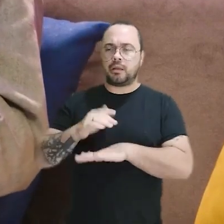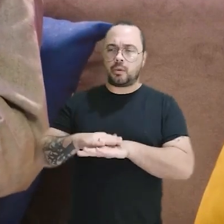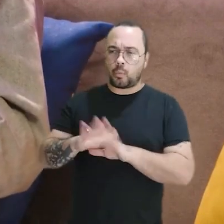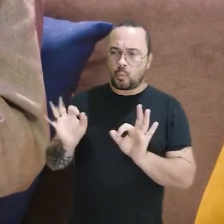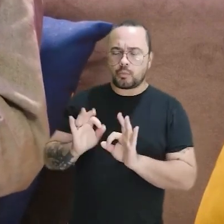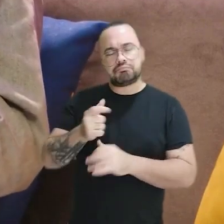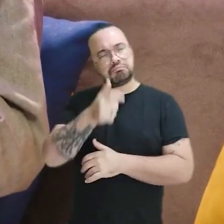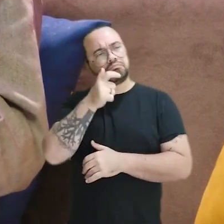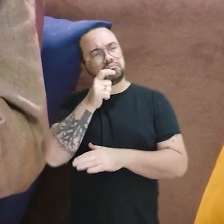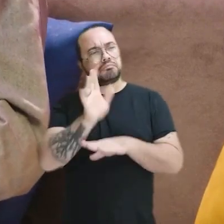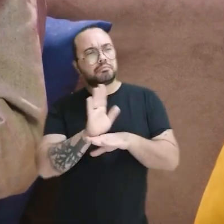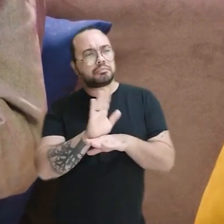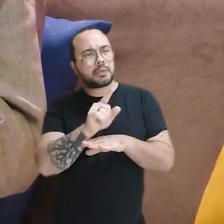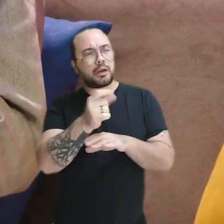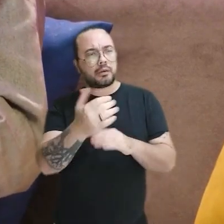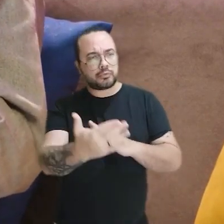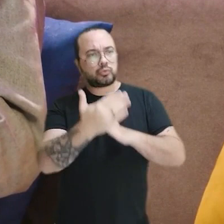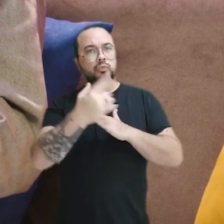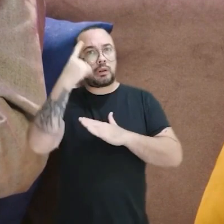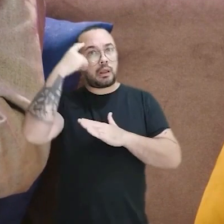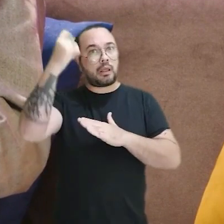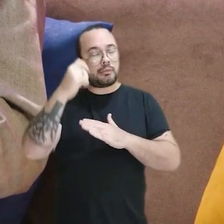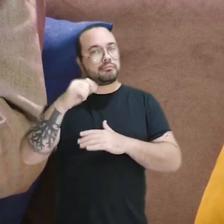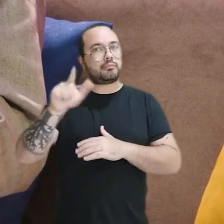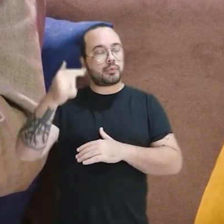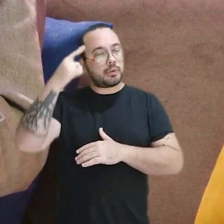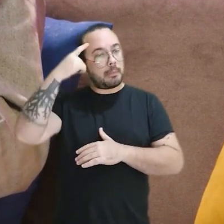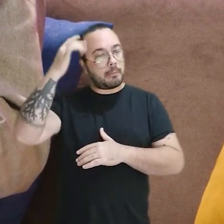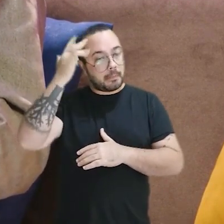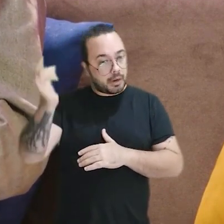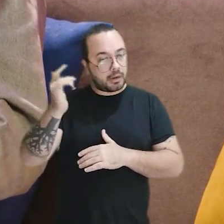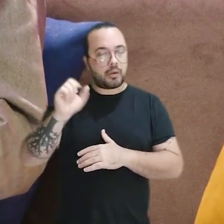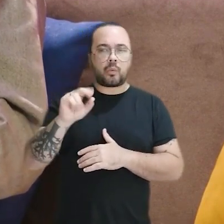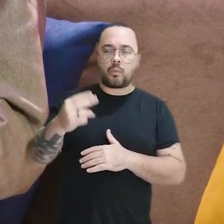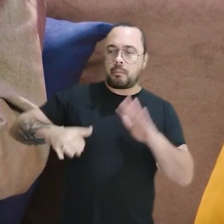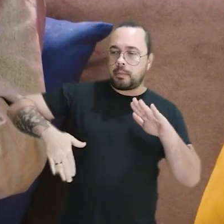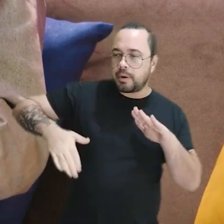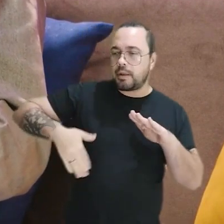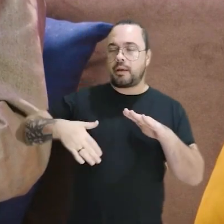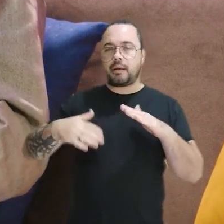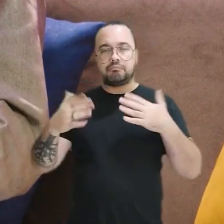então vai ver um filme, esse filme vai ativar alguma coisa na tua cabeça que você vai pensar amanhã. Ou, então, vai pra praia, ou então vai fazer nada mesmo,